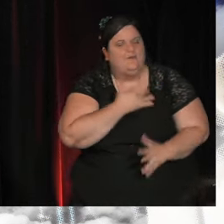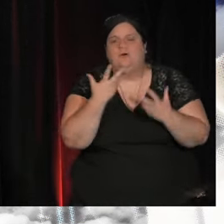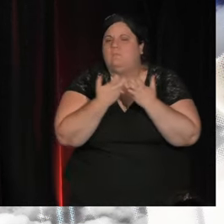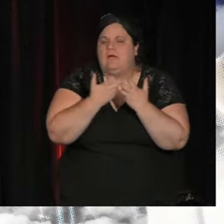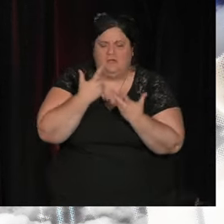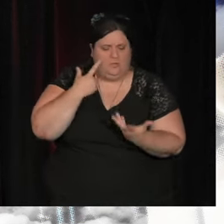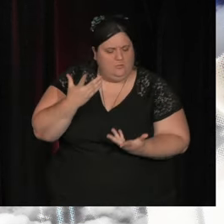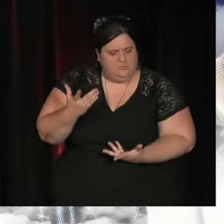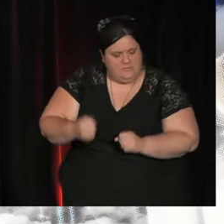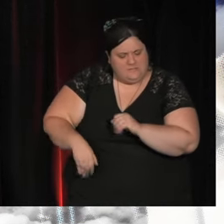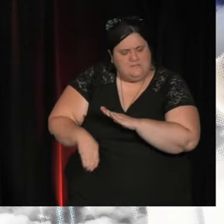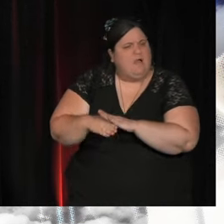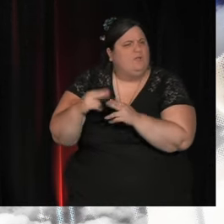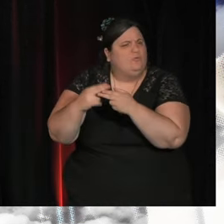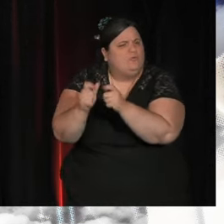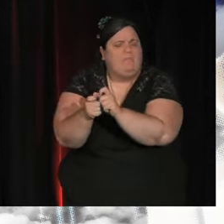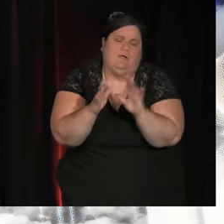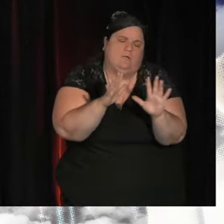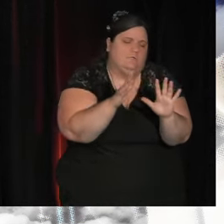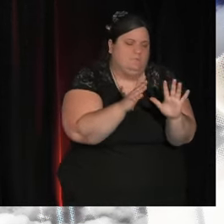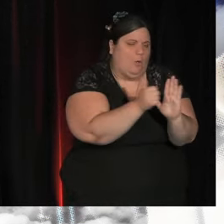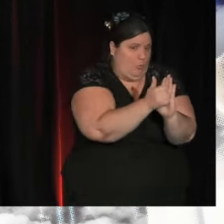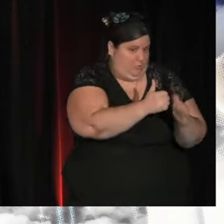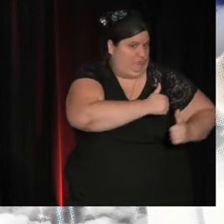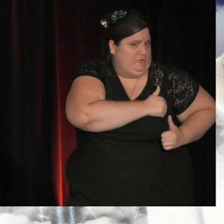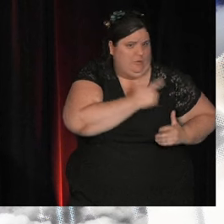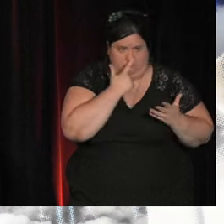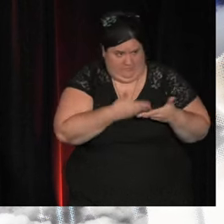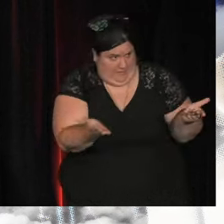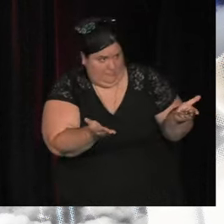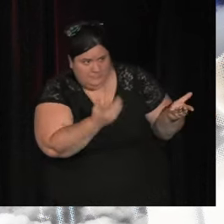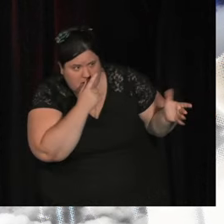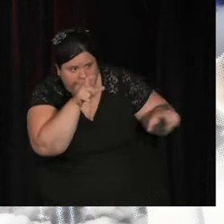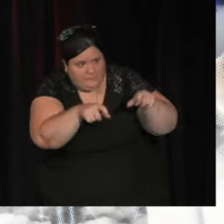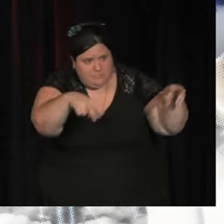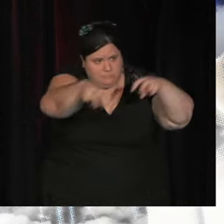qui s'appelait McCree au début, les Soldier, le but, ça va être de tirer sur des cibles en général mobiles, mais, par exemple,